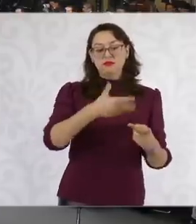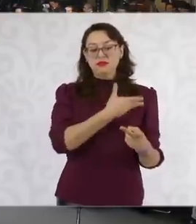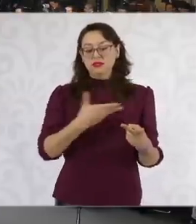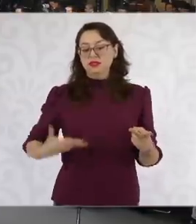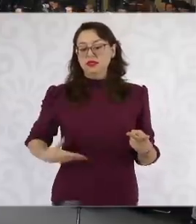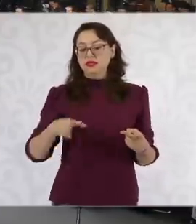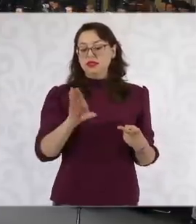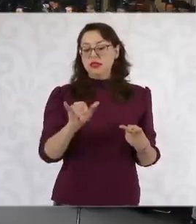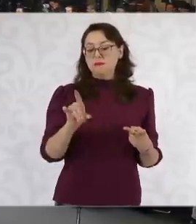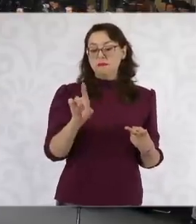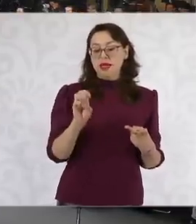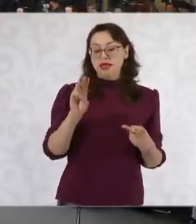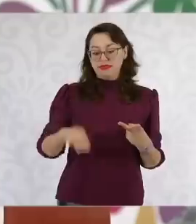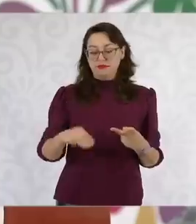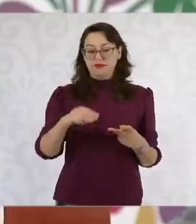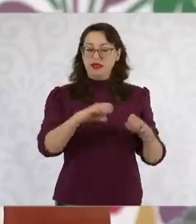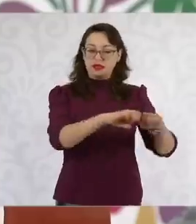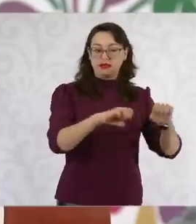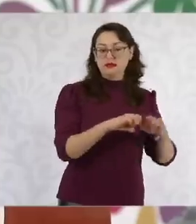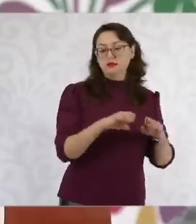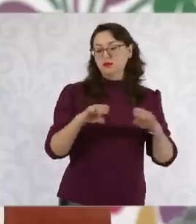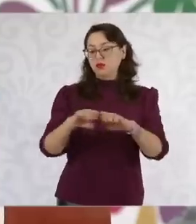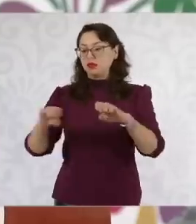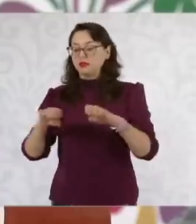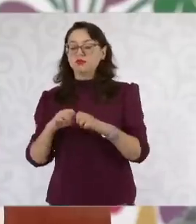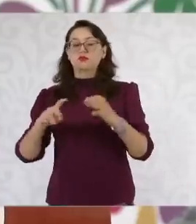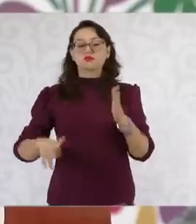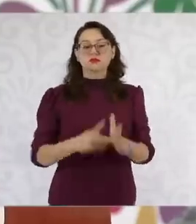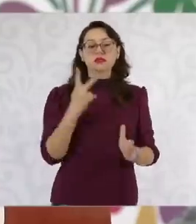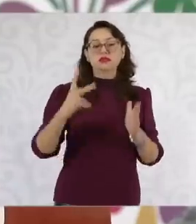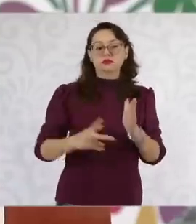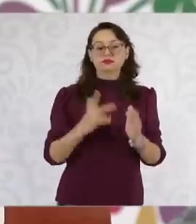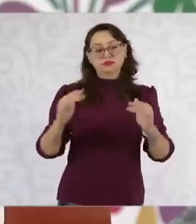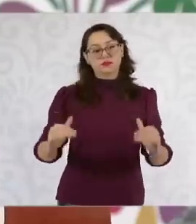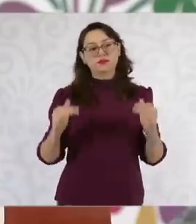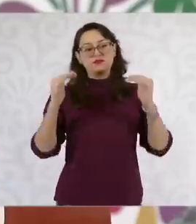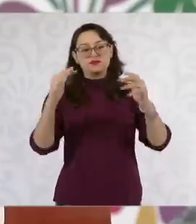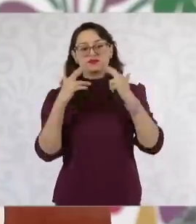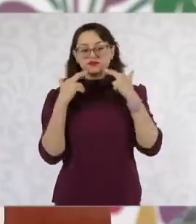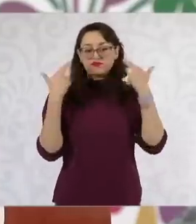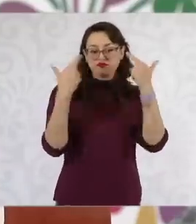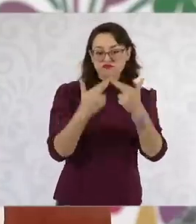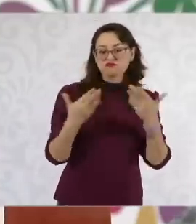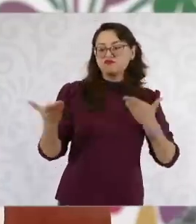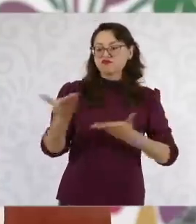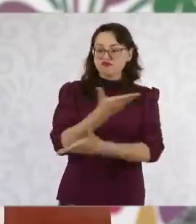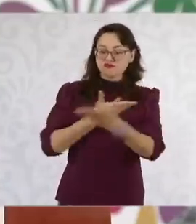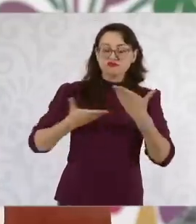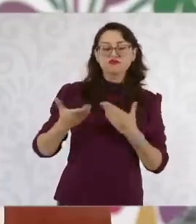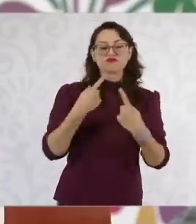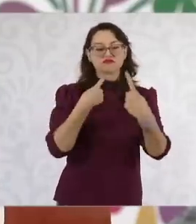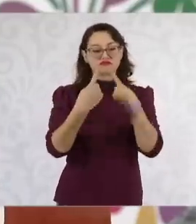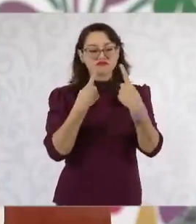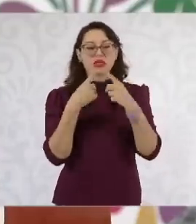sus gabinetes varias reuniones de alto nivel donde se tocaron diversos temas relacionados